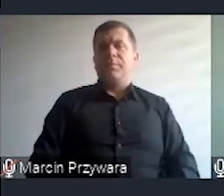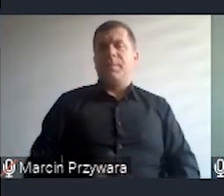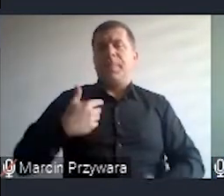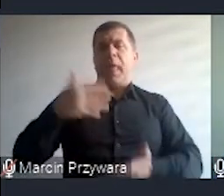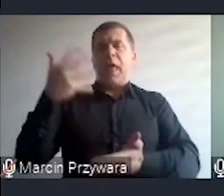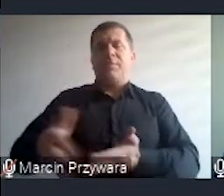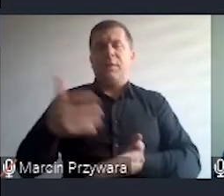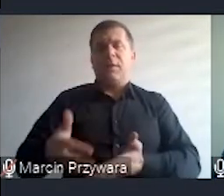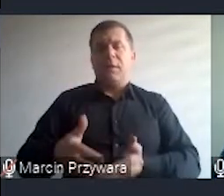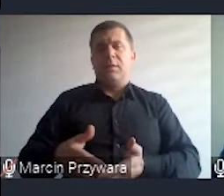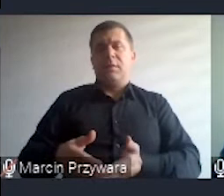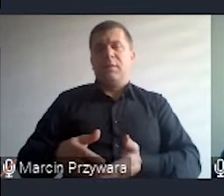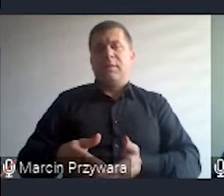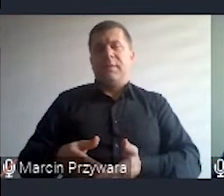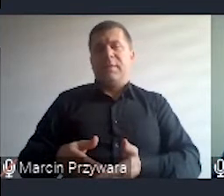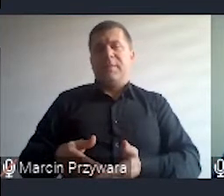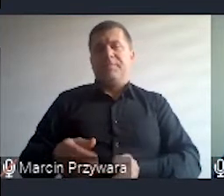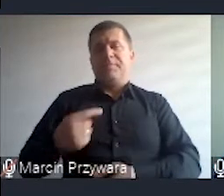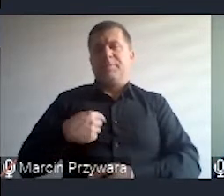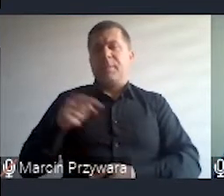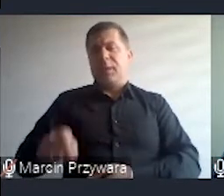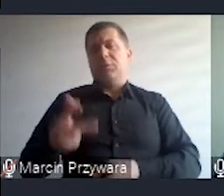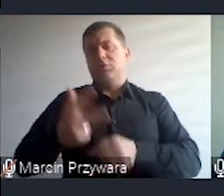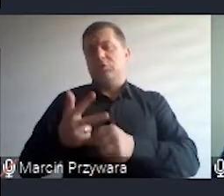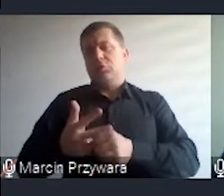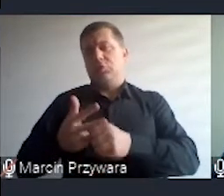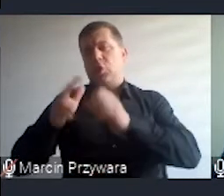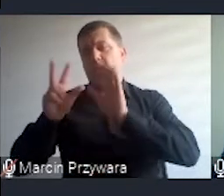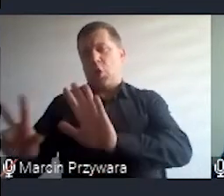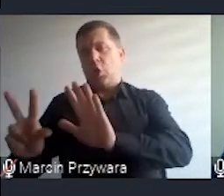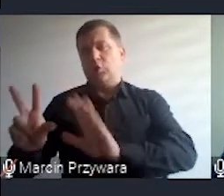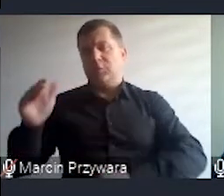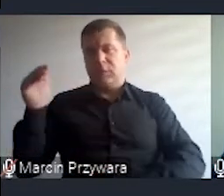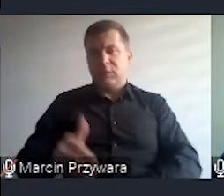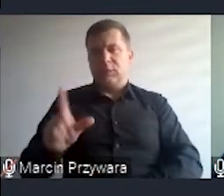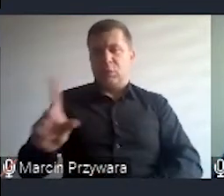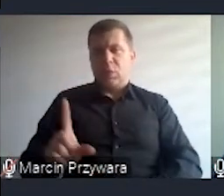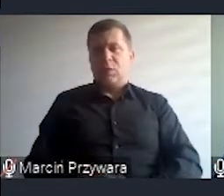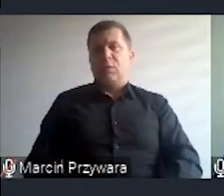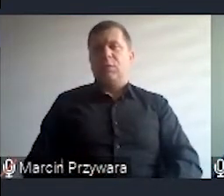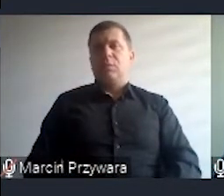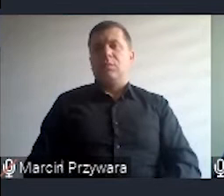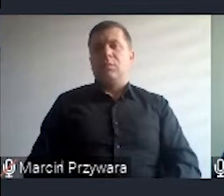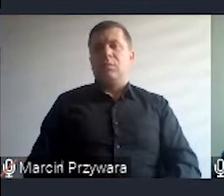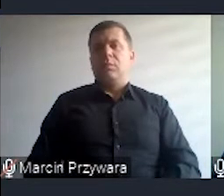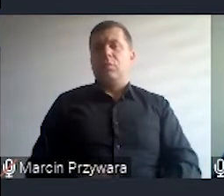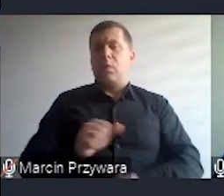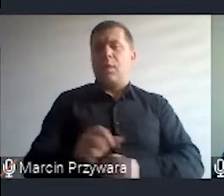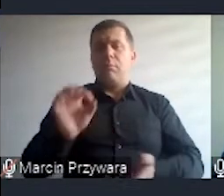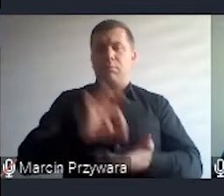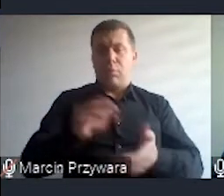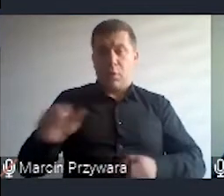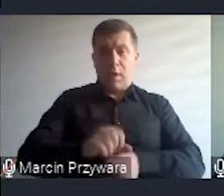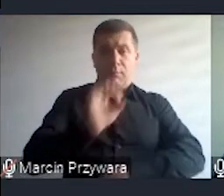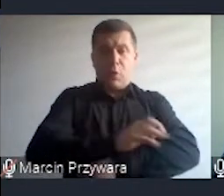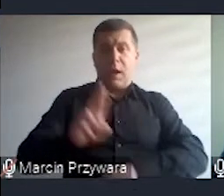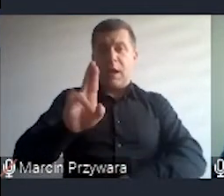a wydaliście na nie 38 000 złotych i jest to projekt ryczałtowy,